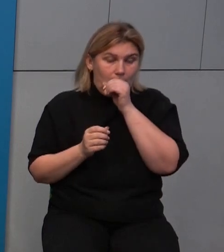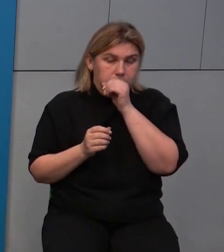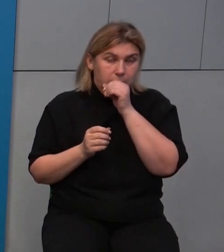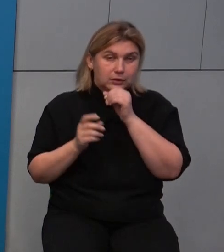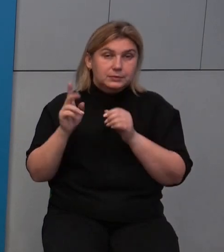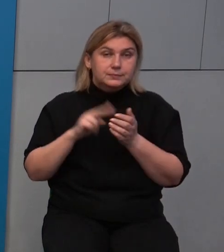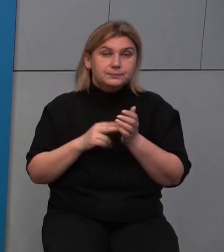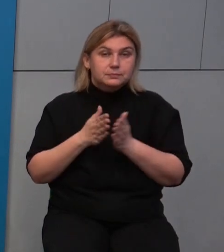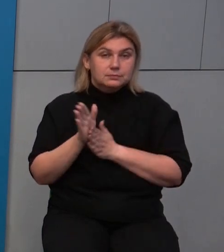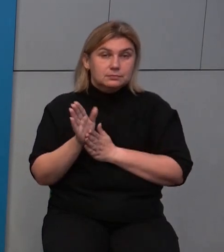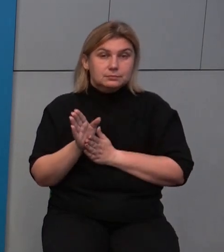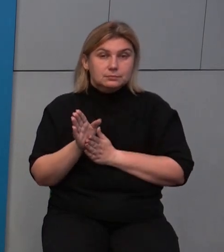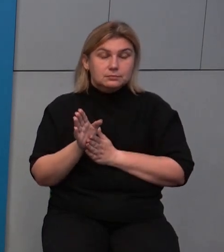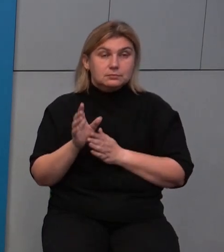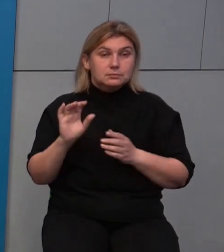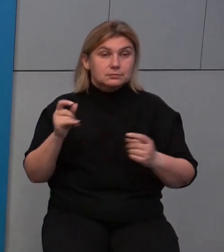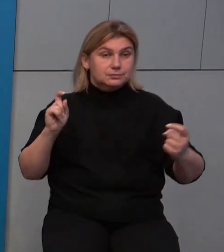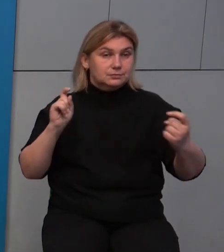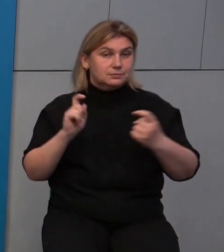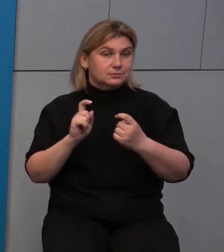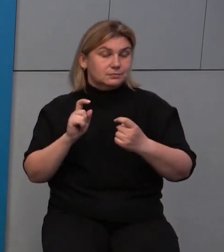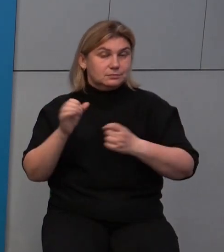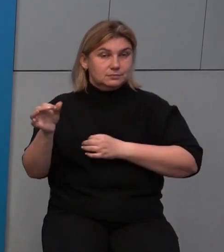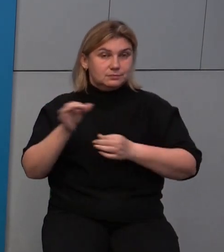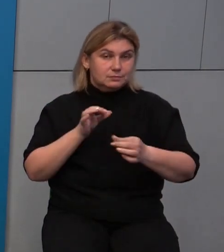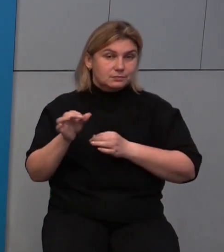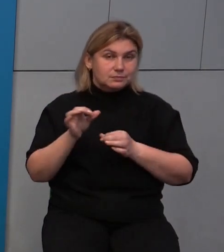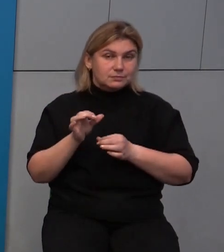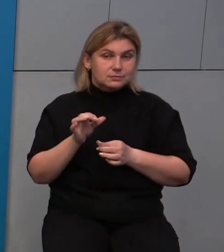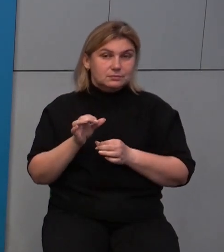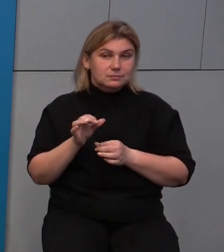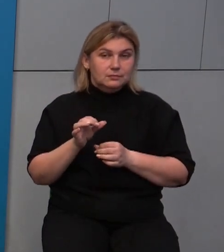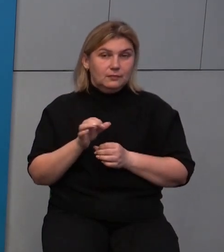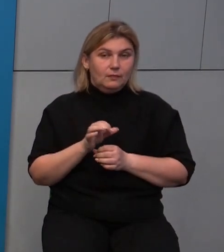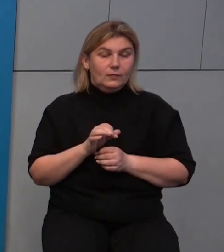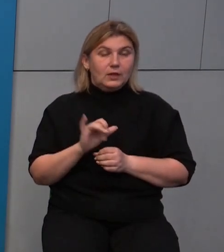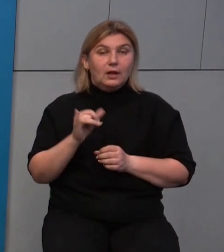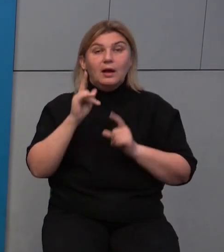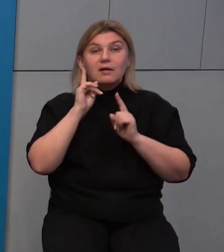ale to, jak kontrastuje pani tą historię, jak to faktycznie wyglądało z tym,